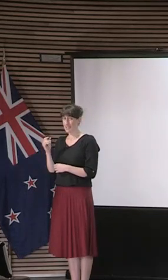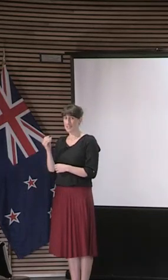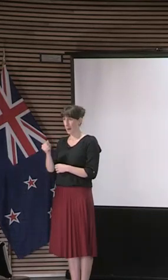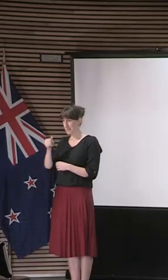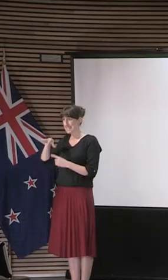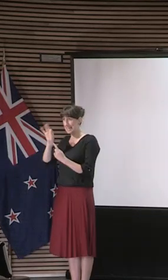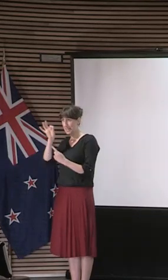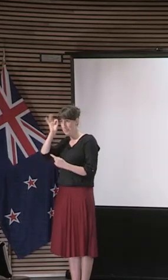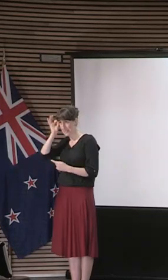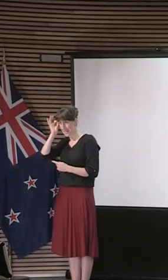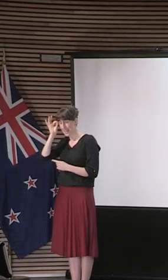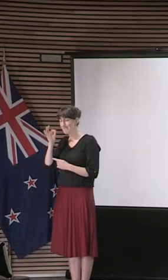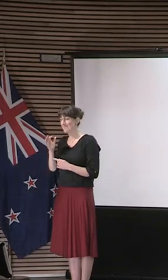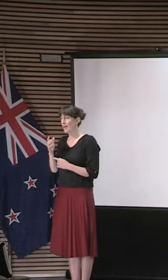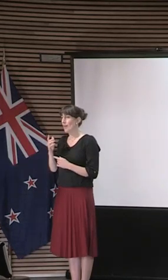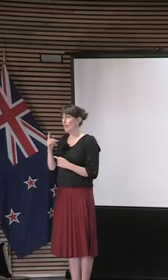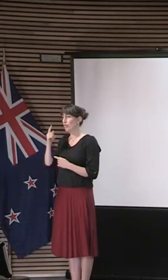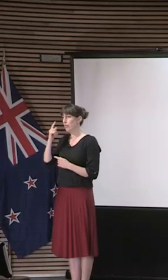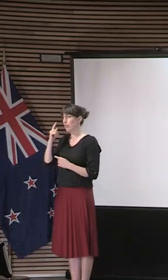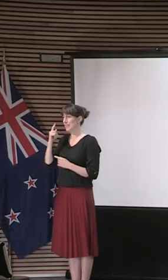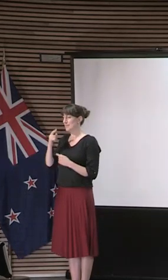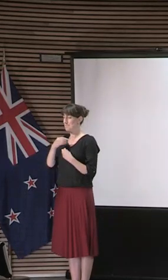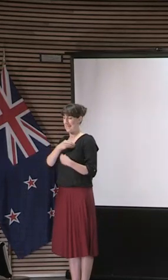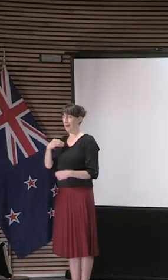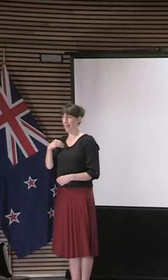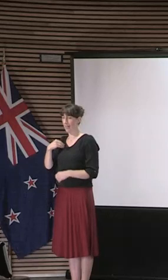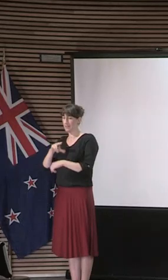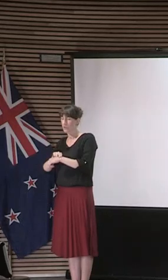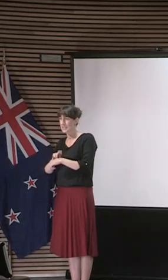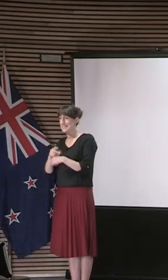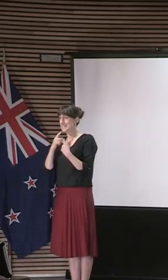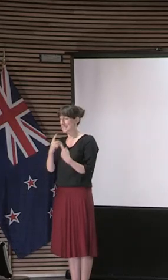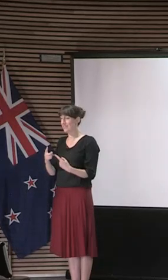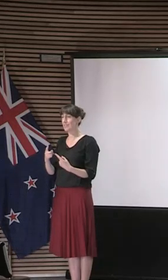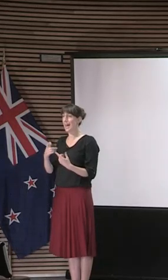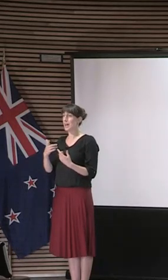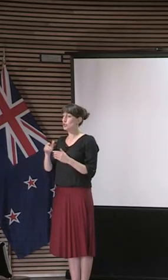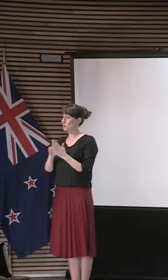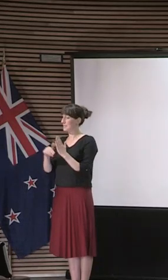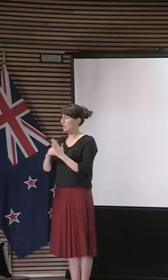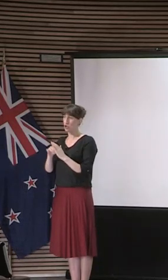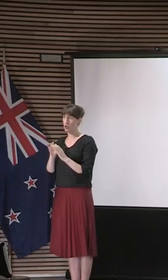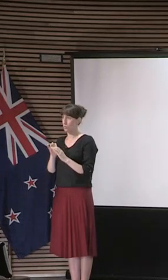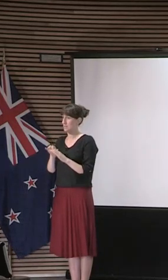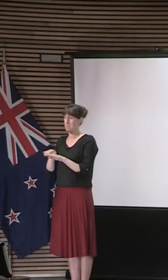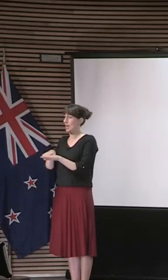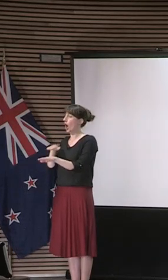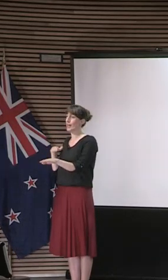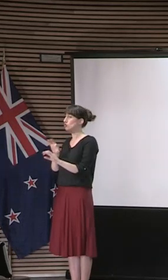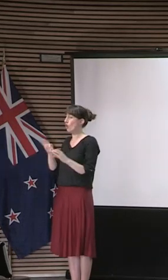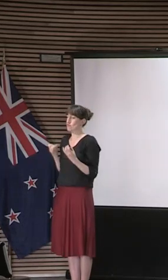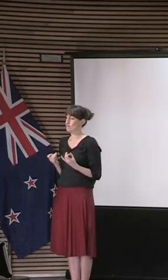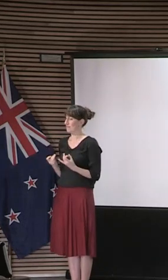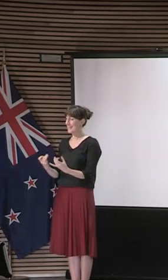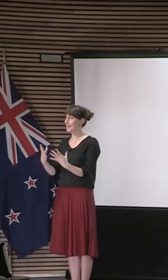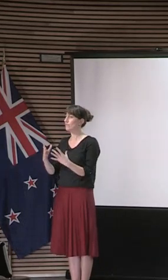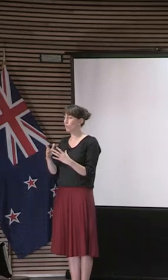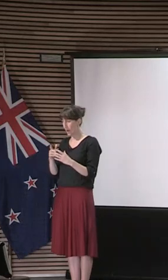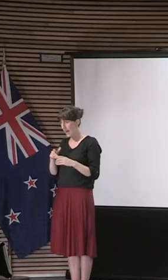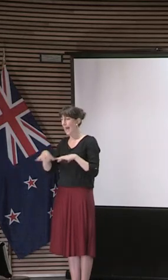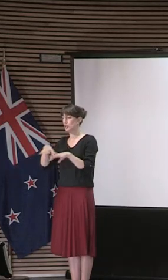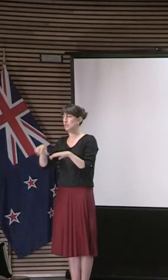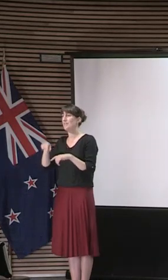runga i nga korero i a au, ehara